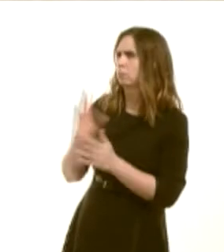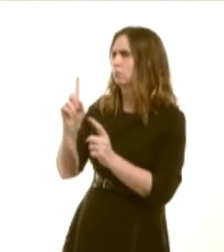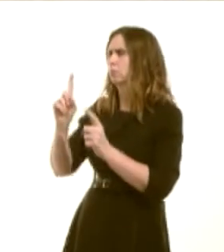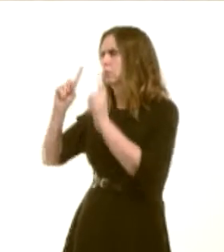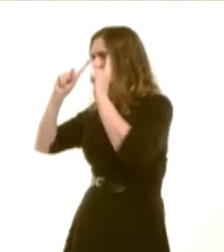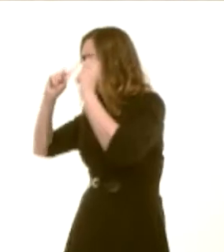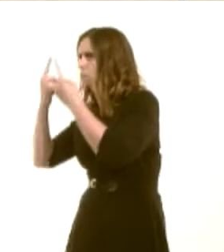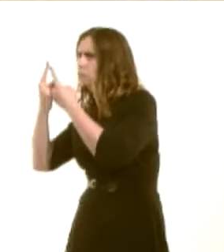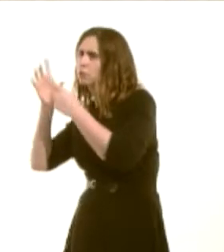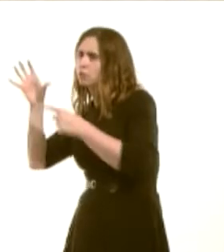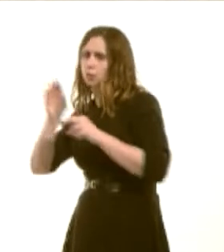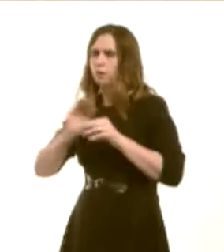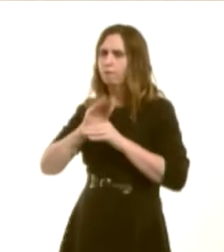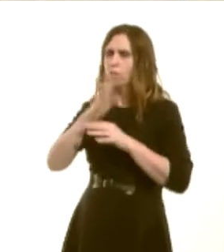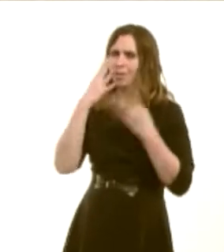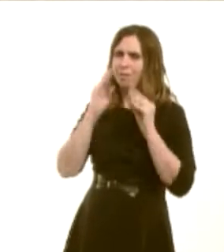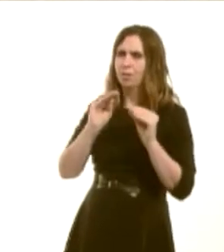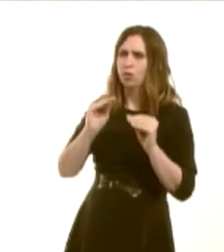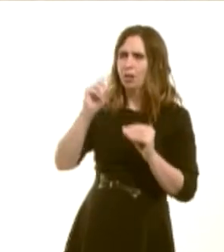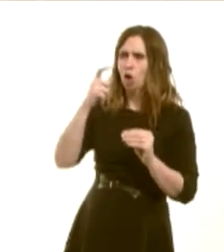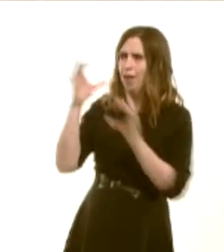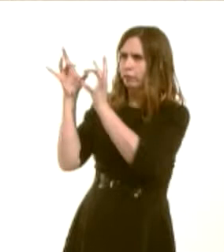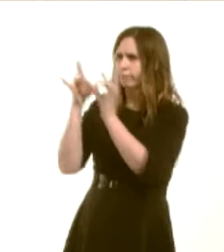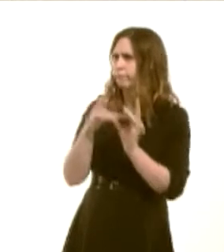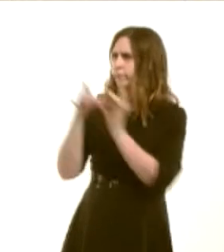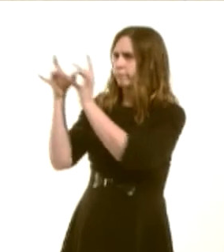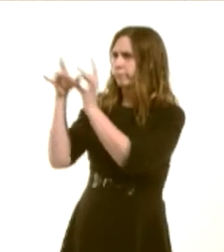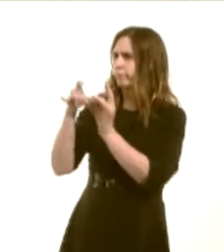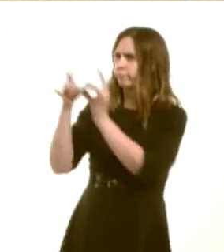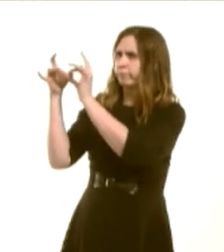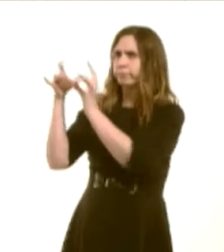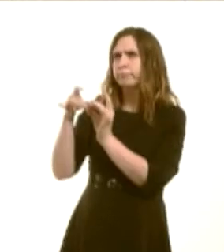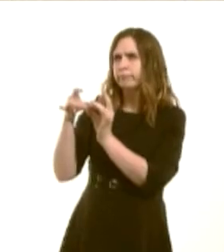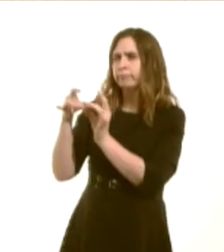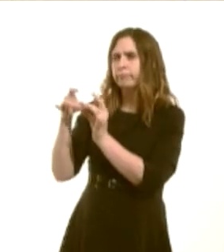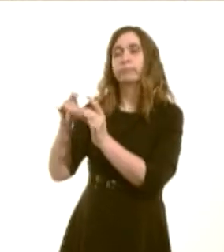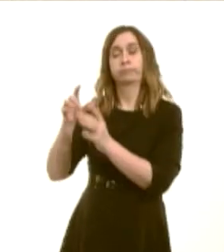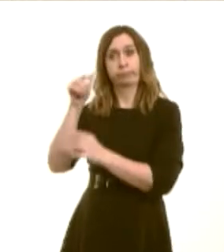credu ei fod yn rhoi cyfle i lawer o bobl ifanc nad oes ganddynt, efallai, yr hyder